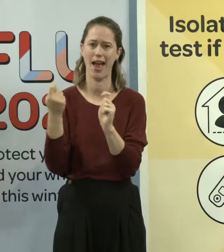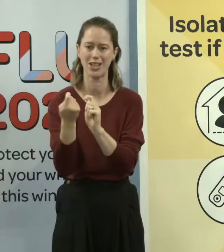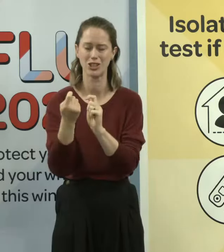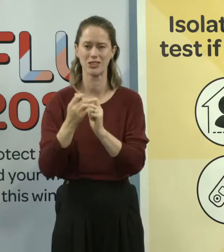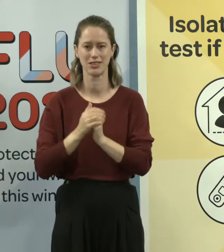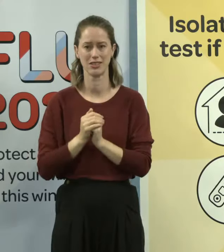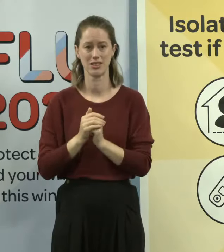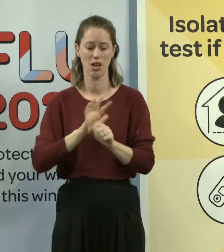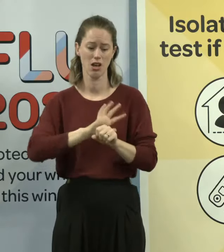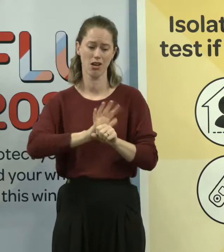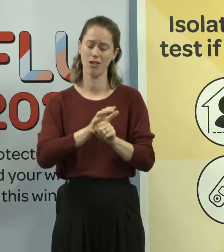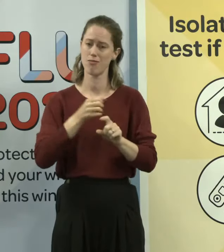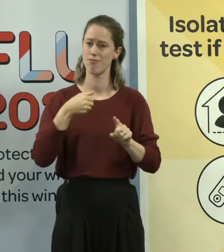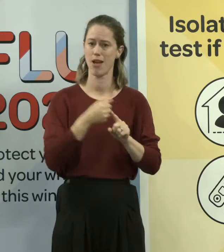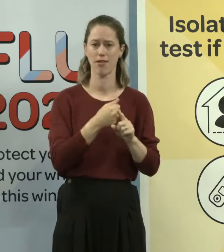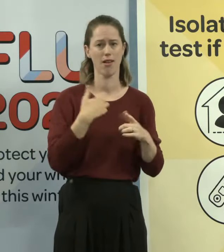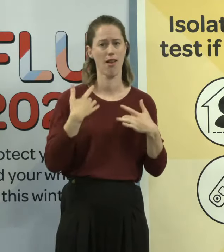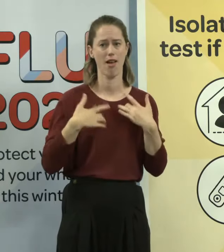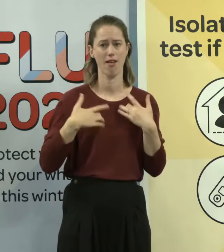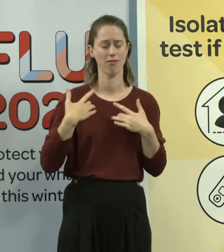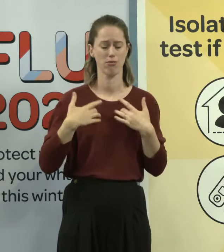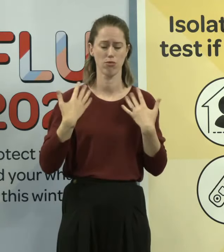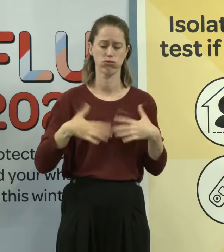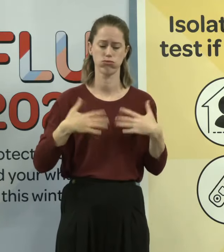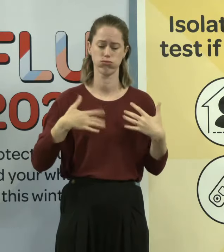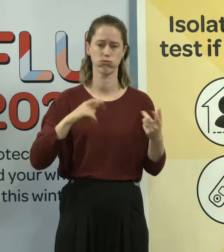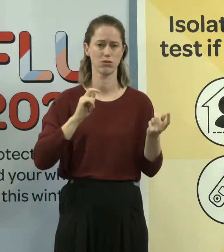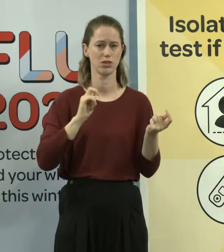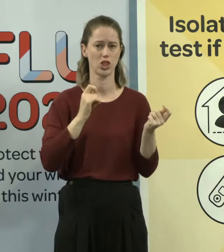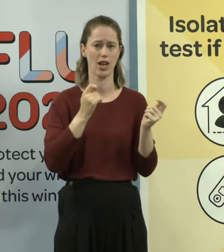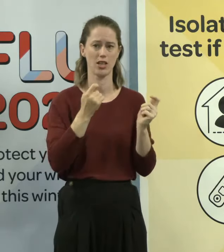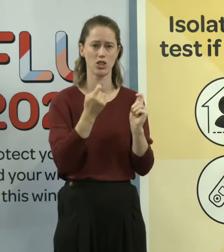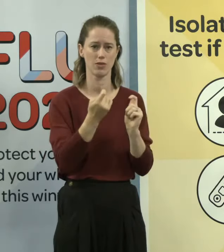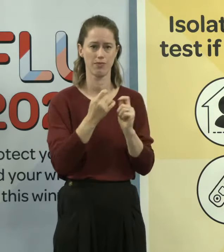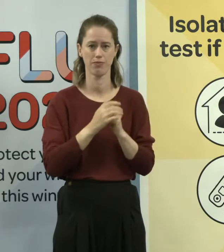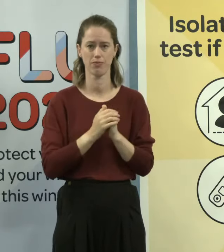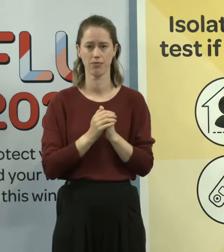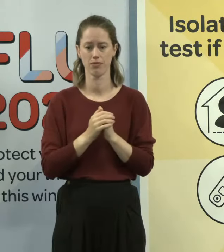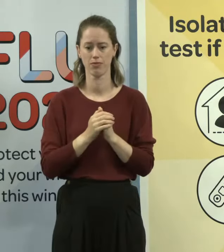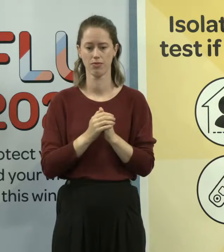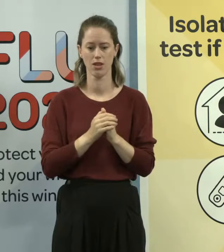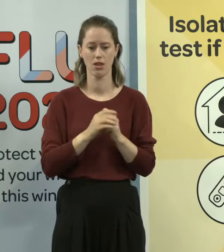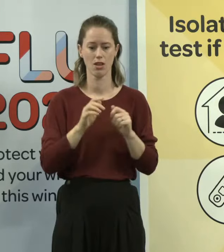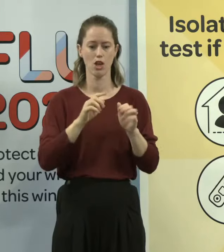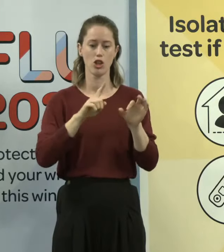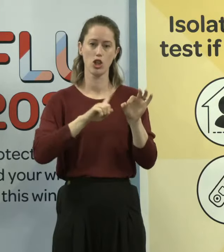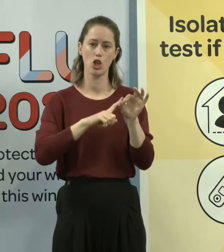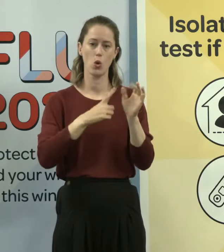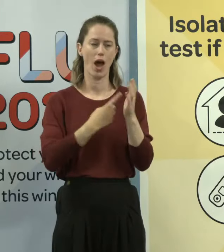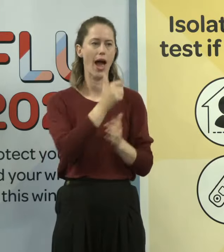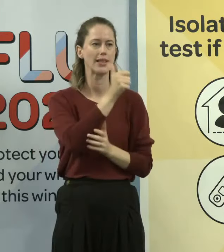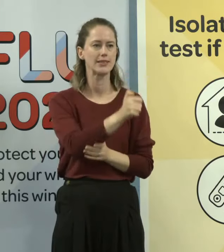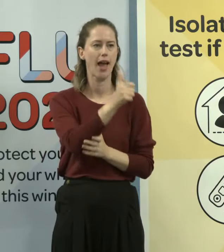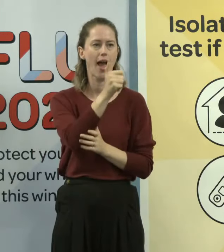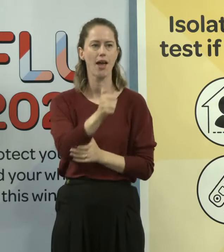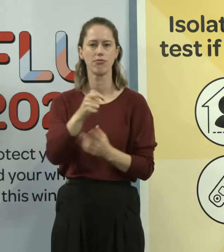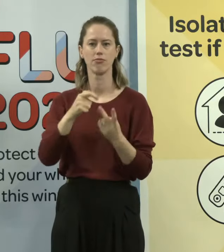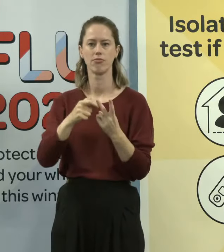kua ako tatou katoa a nui mai i tera wa. Engari he maha nga mea